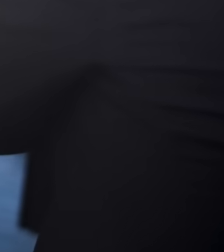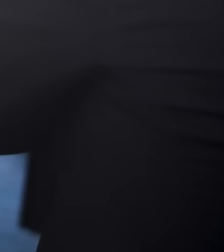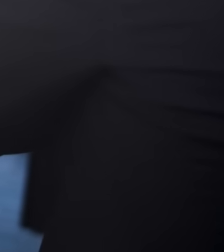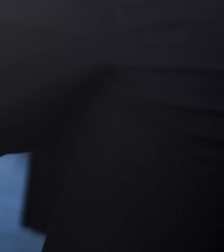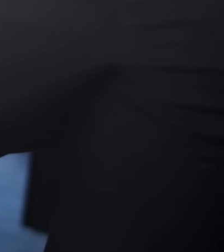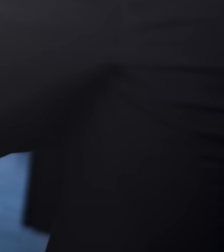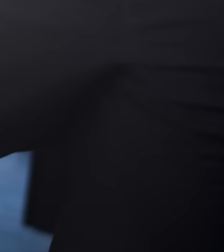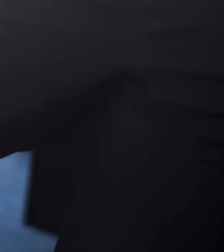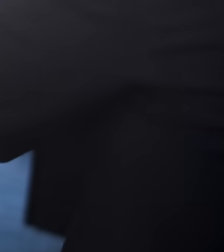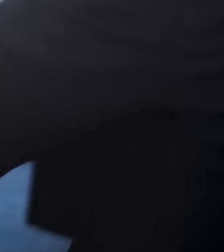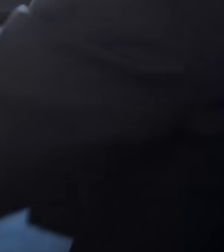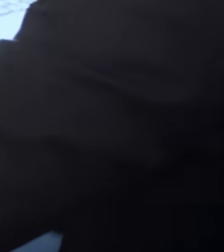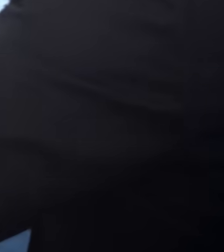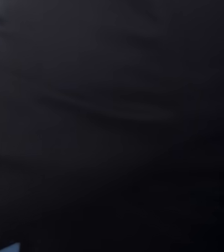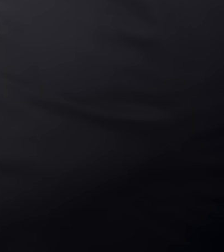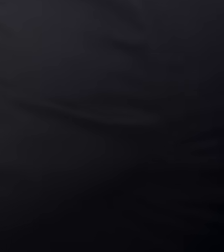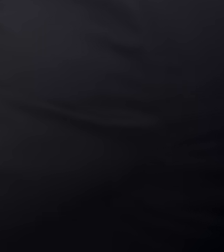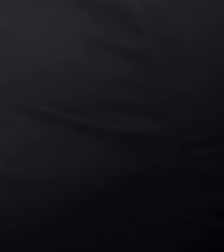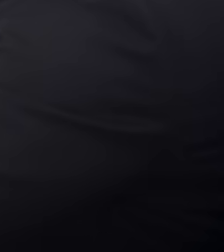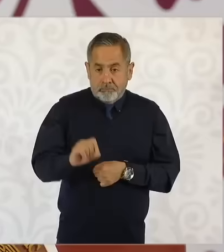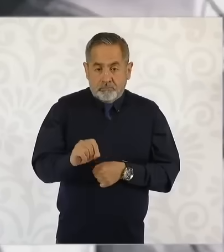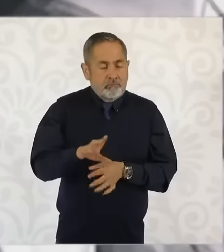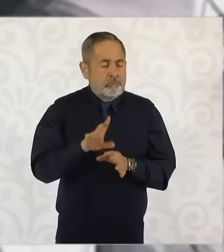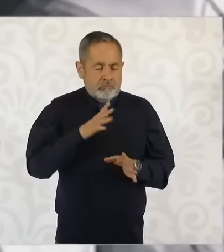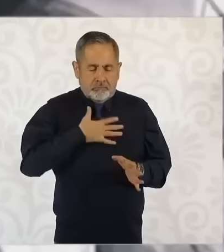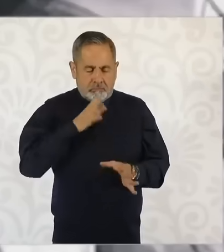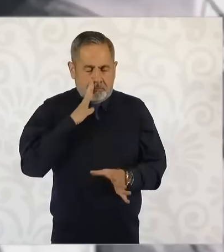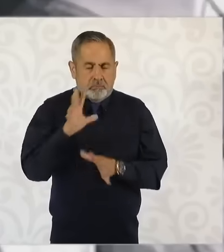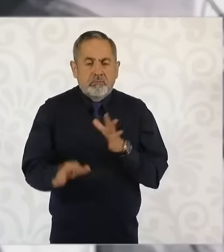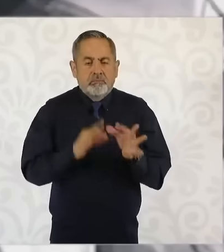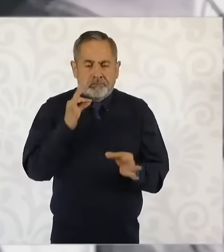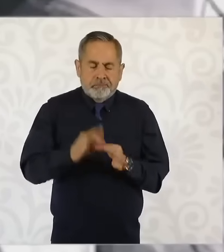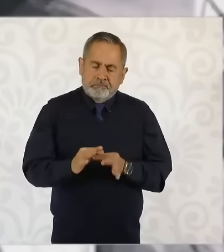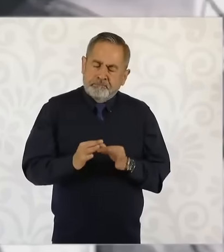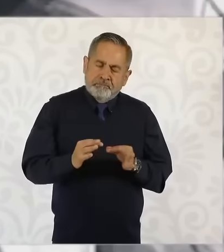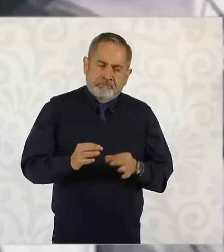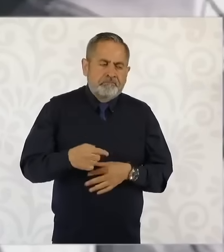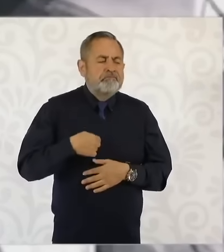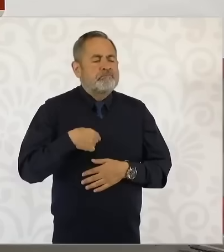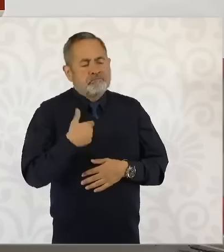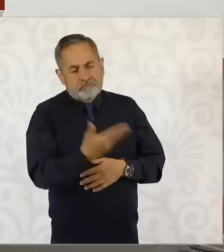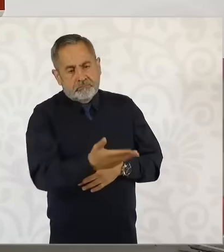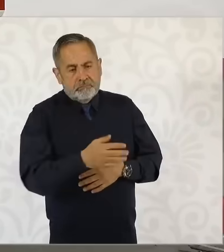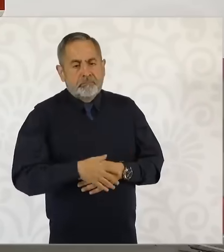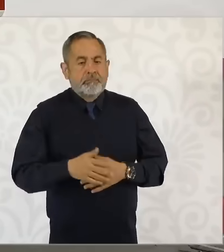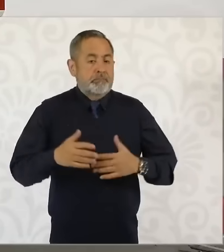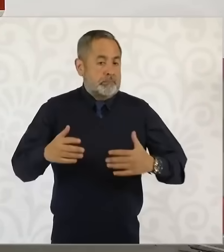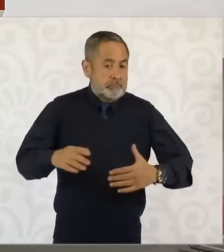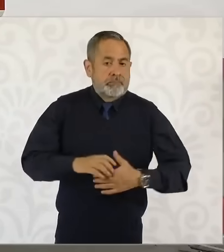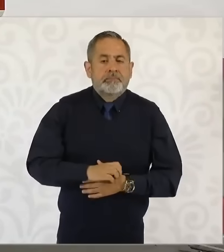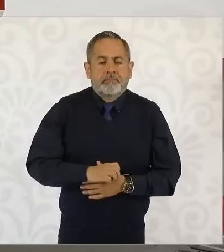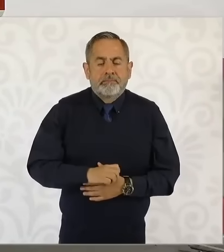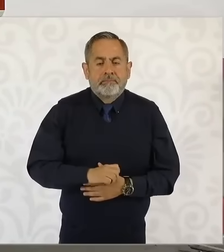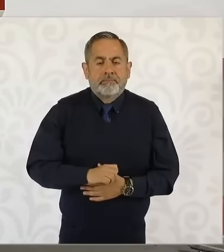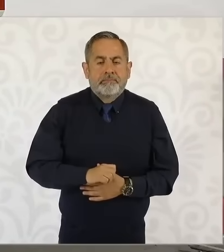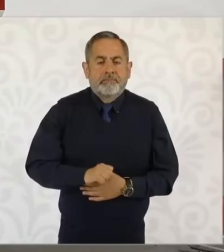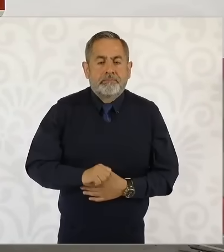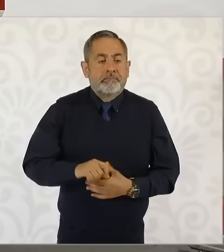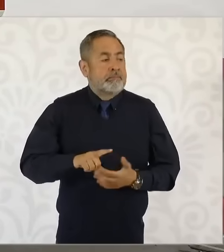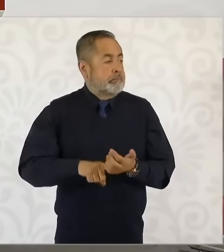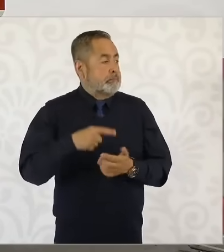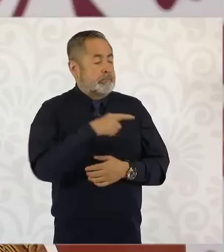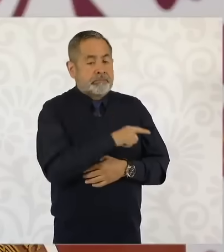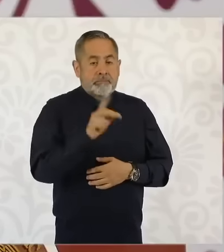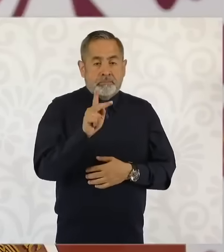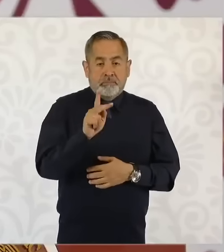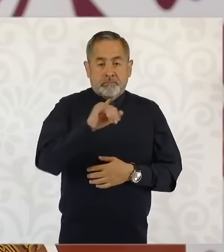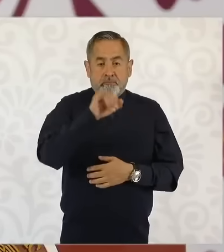por cumplida la sentencia judicial de amparo la orden del poder judicial deliminar de la